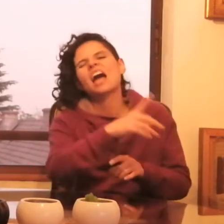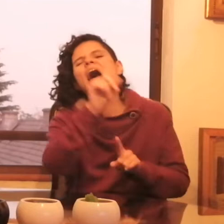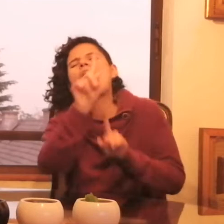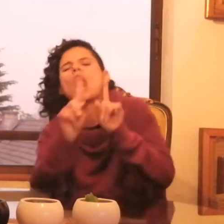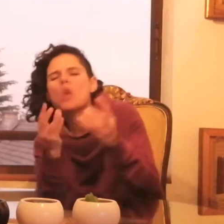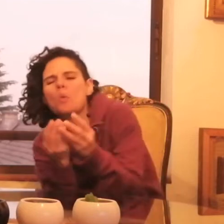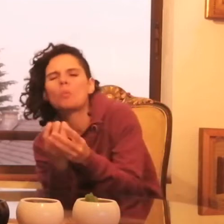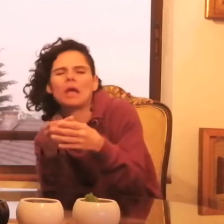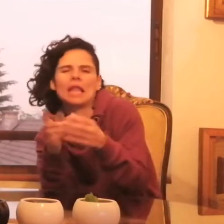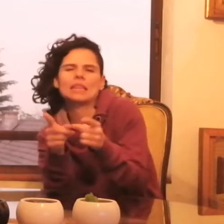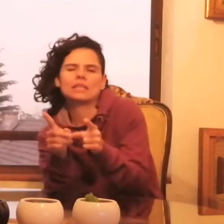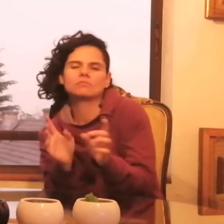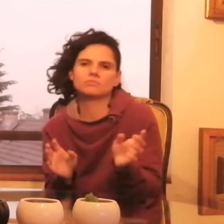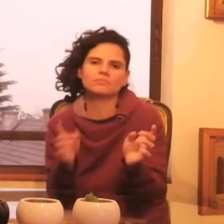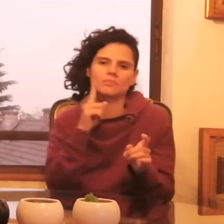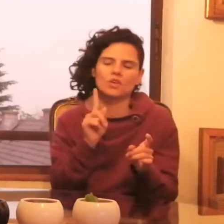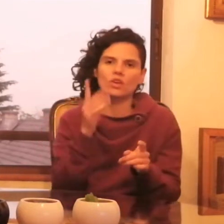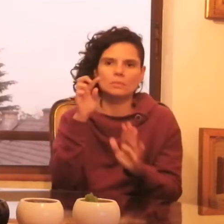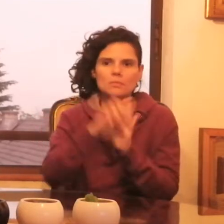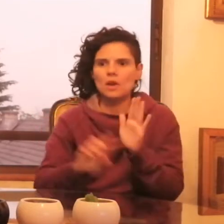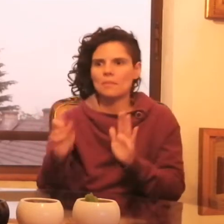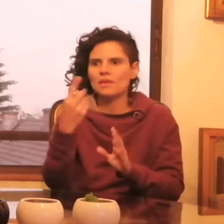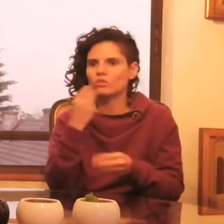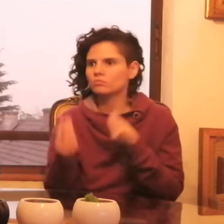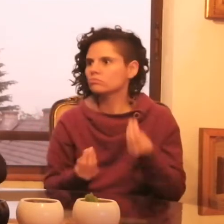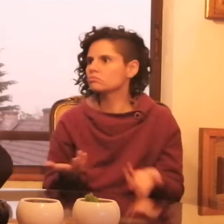entonces tenía que hacer el primer programa y fue como Oh! tengo que escucharlas todas